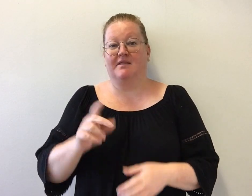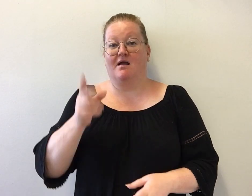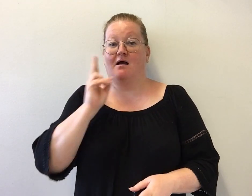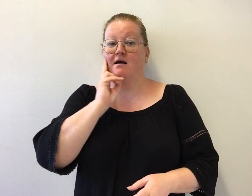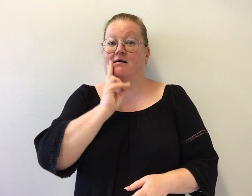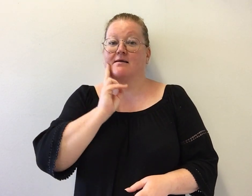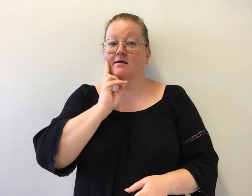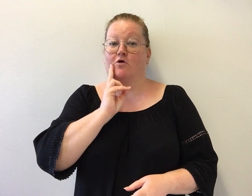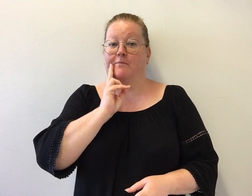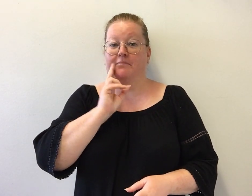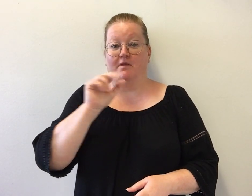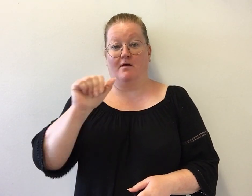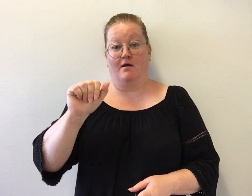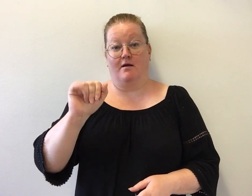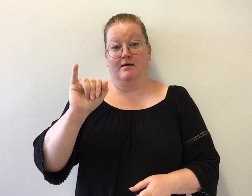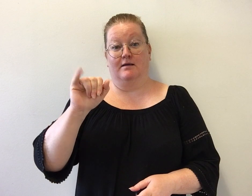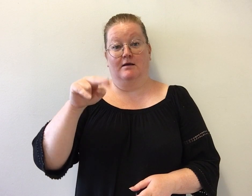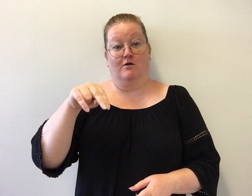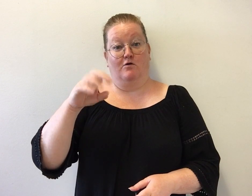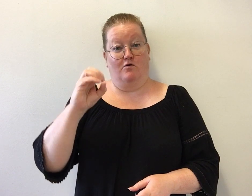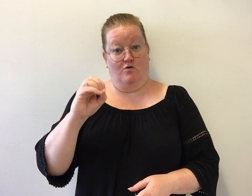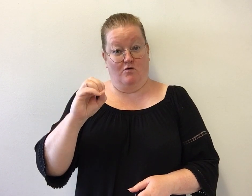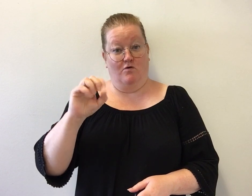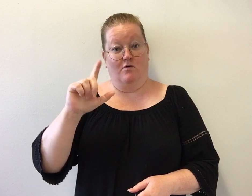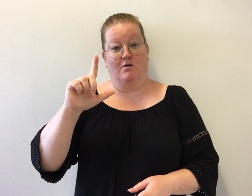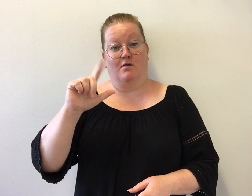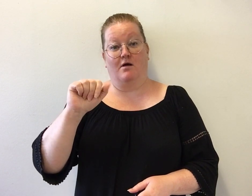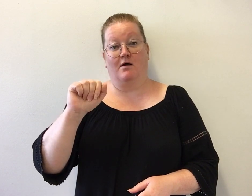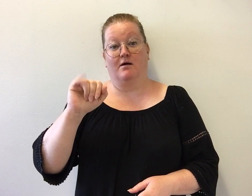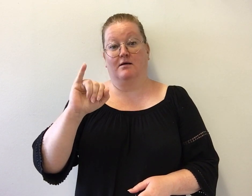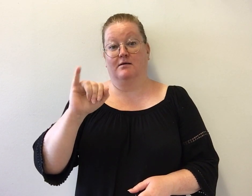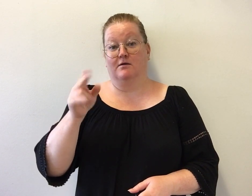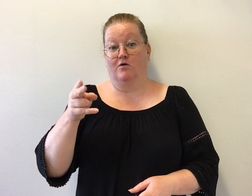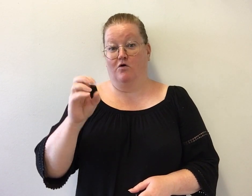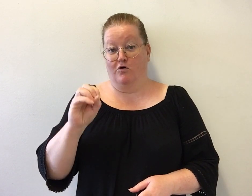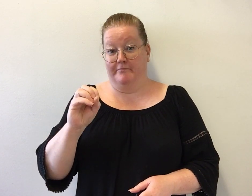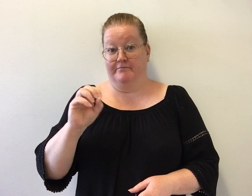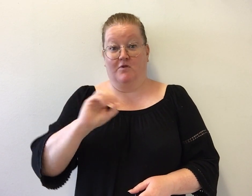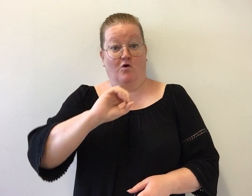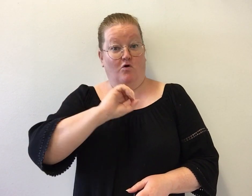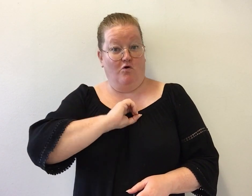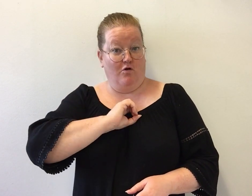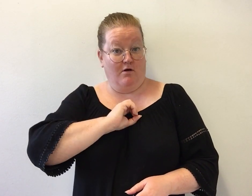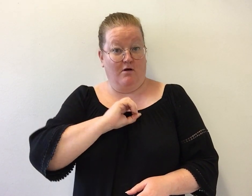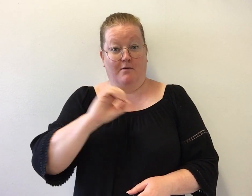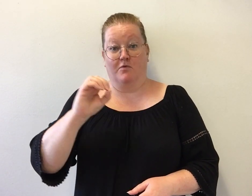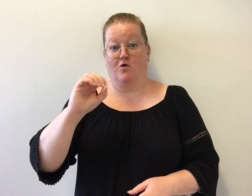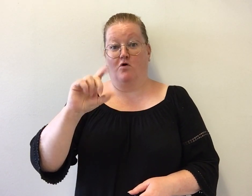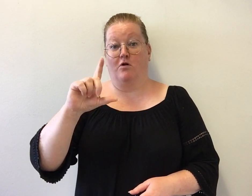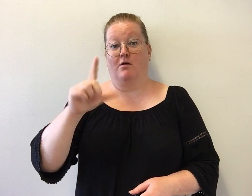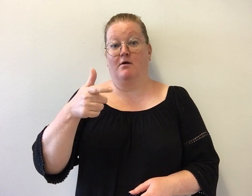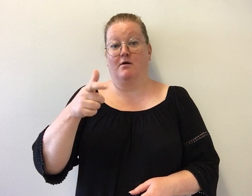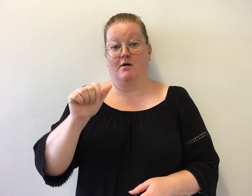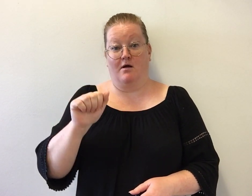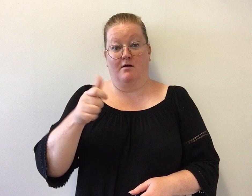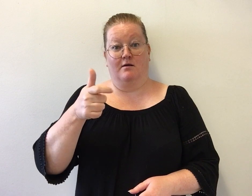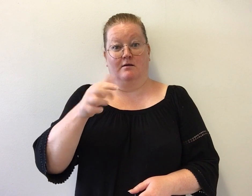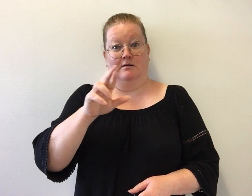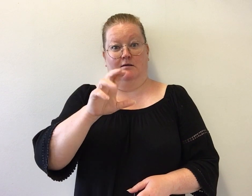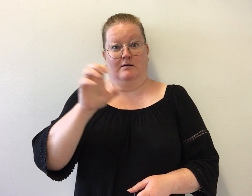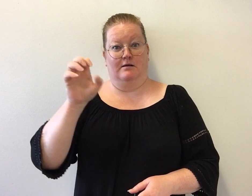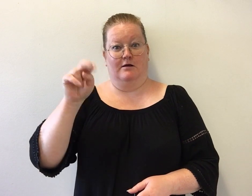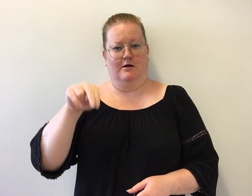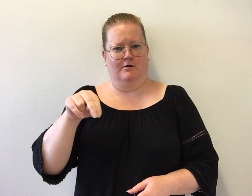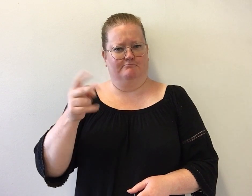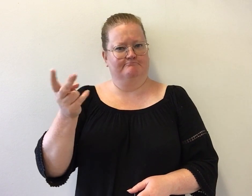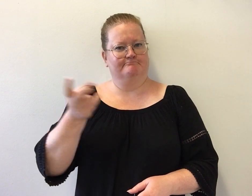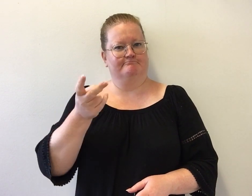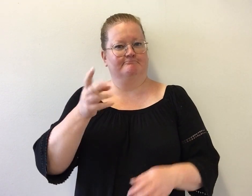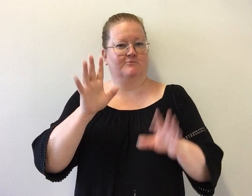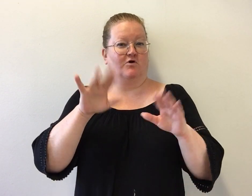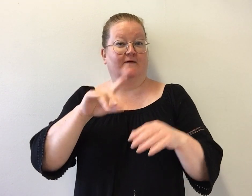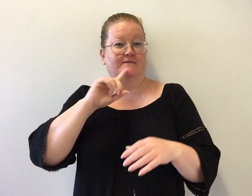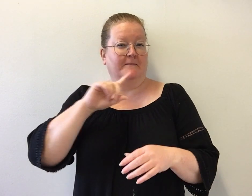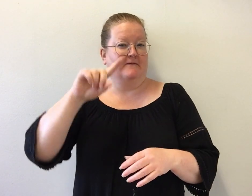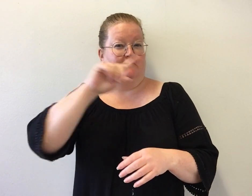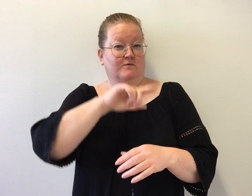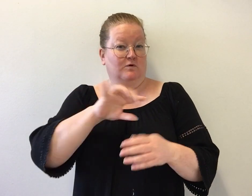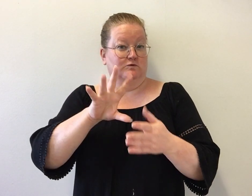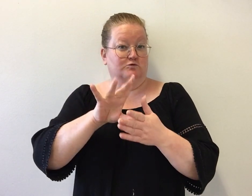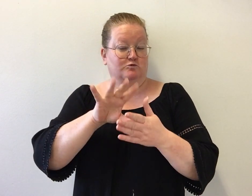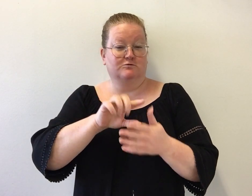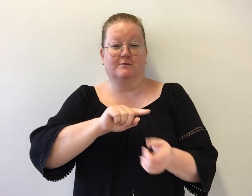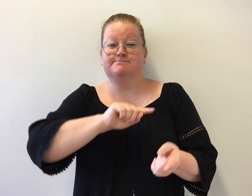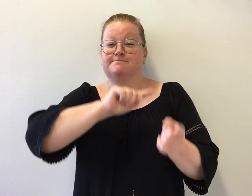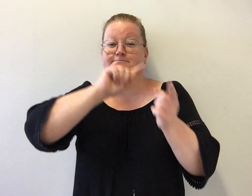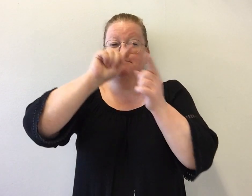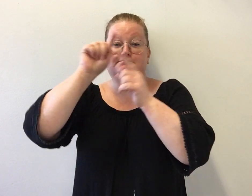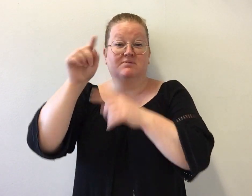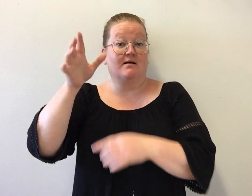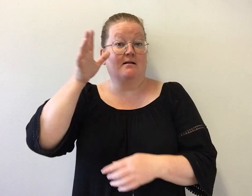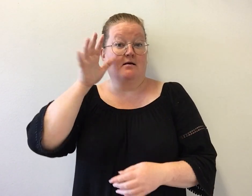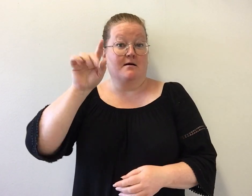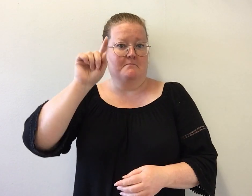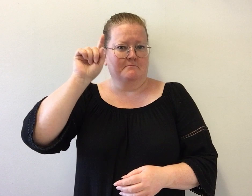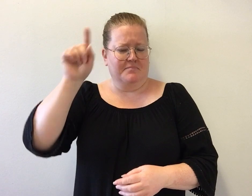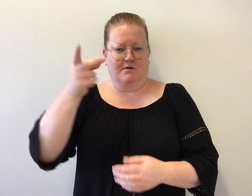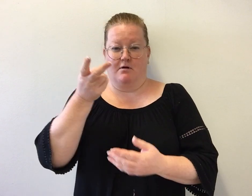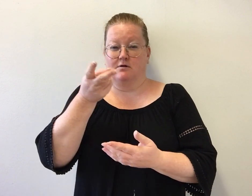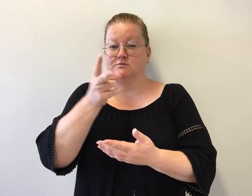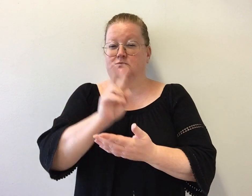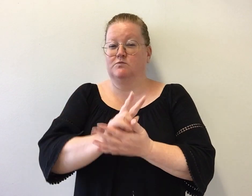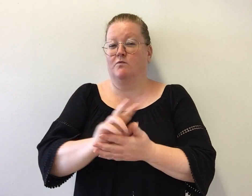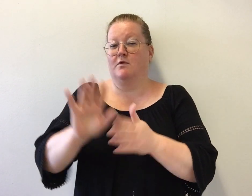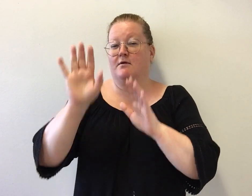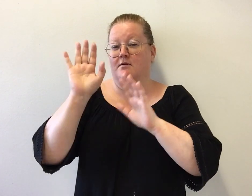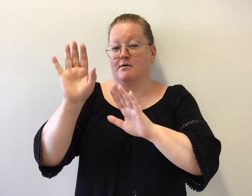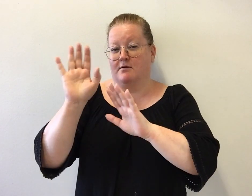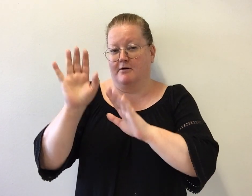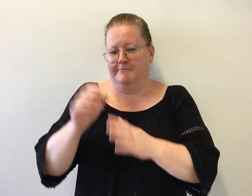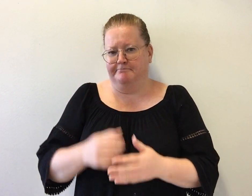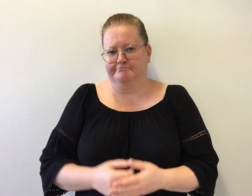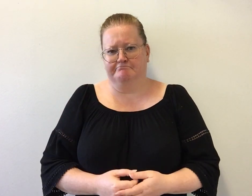Aino Laiho ja Olga Green viettivät syksyllä 2022 kaksi kuukautta Lapissa.